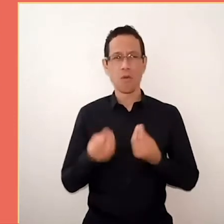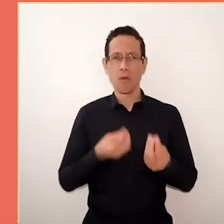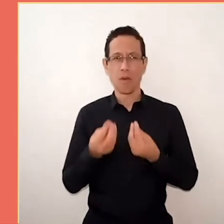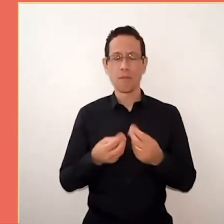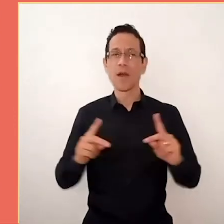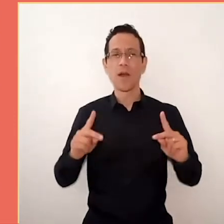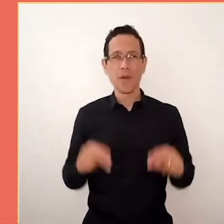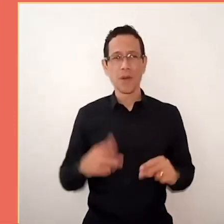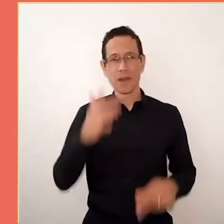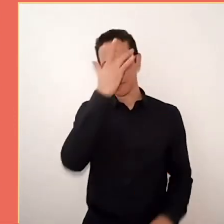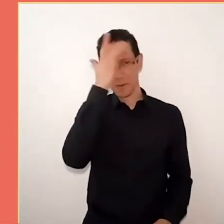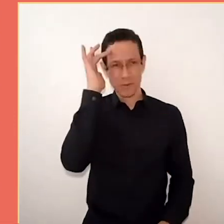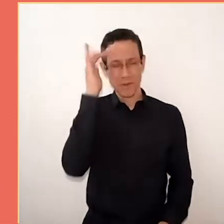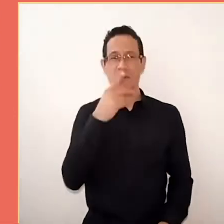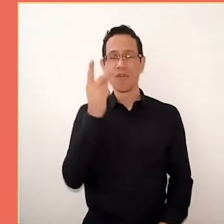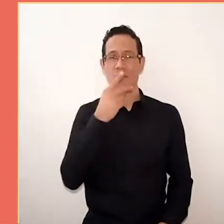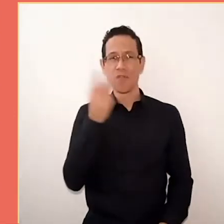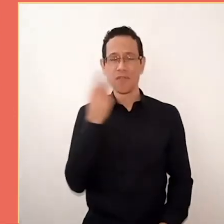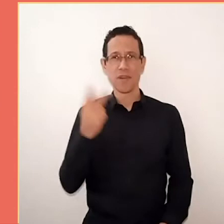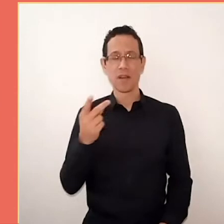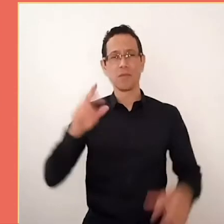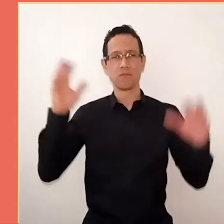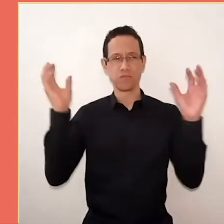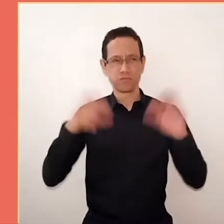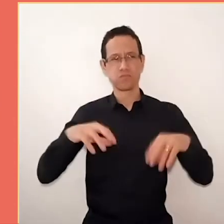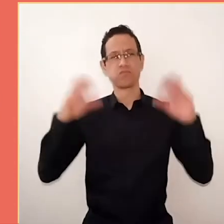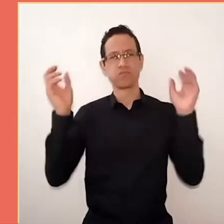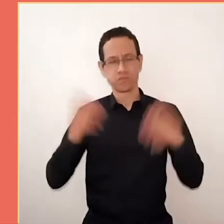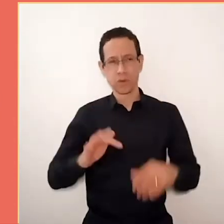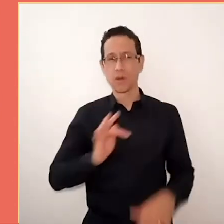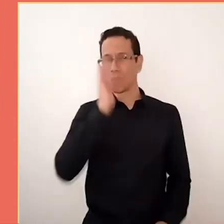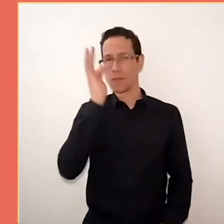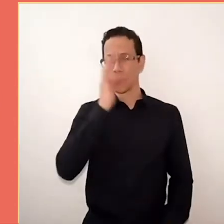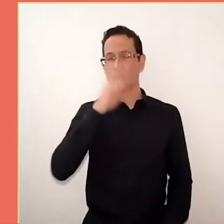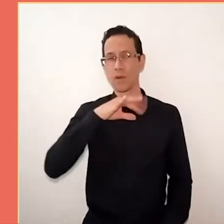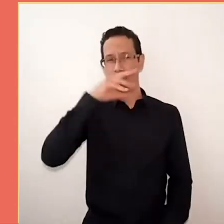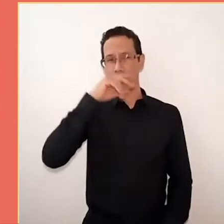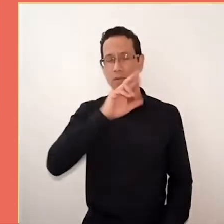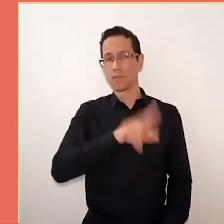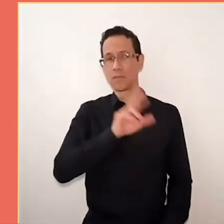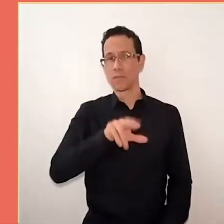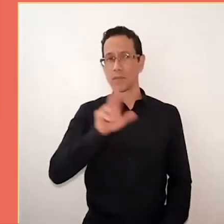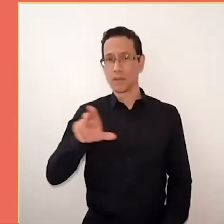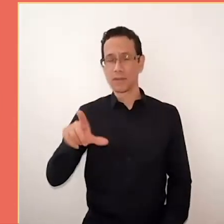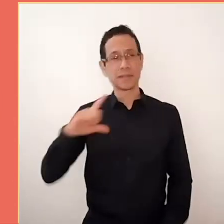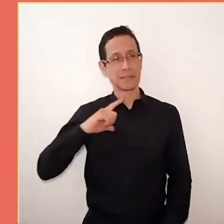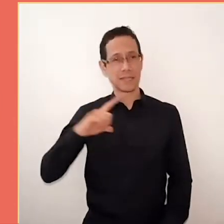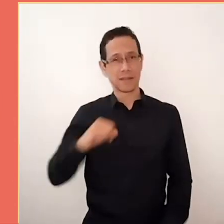Fala das tempestades, do cheiro das flores. Sobretudo, além dele dar esse contexto pra nós,